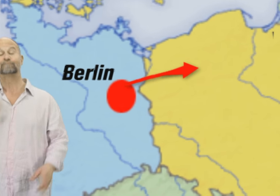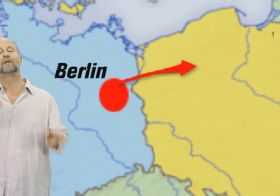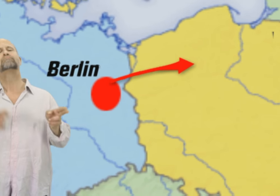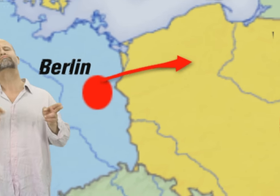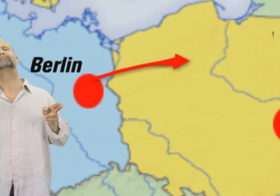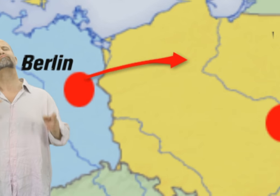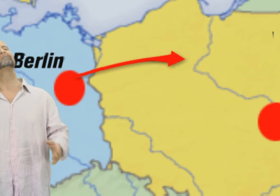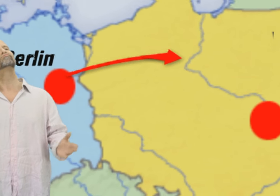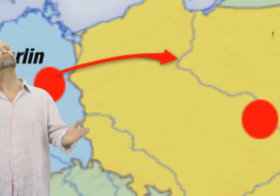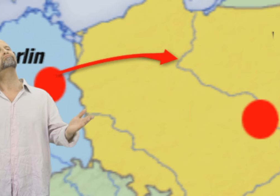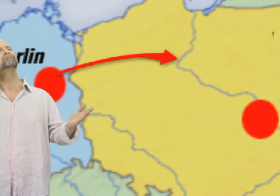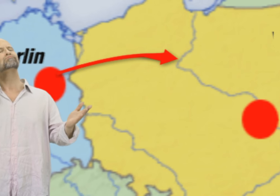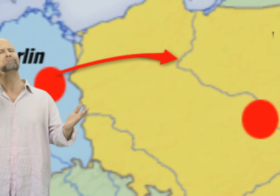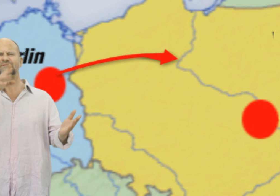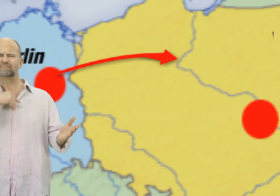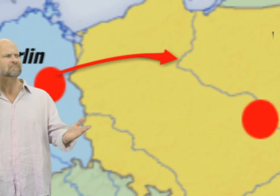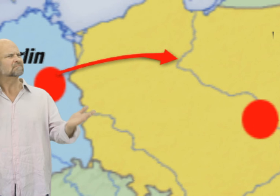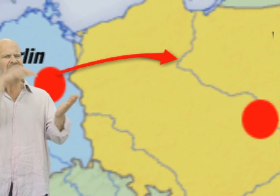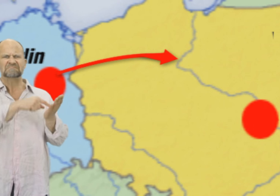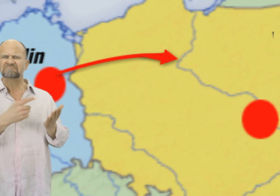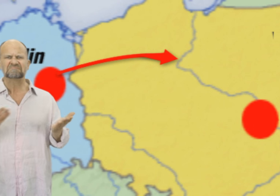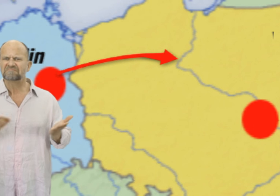Ich sitze also nun im Zug nach Polen, aber was mache ich denn dort?